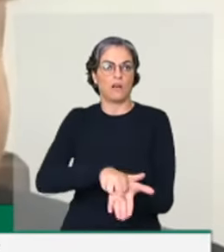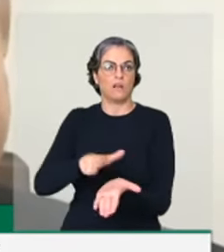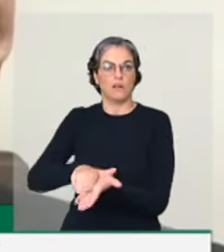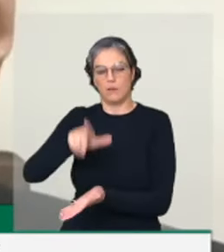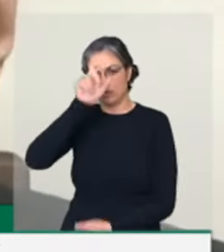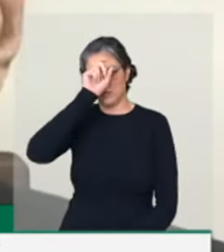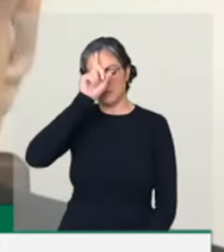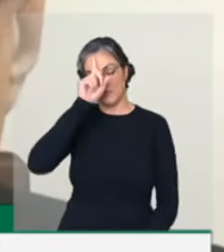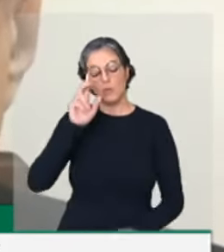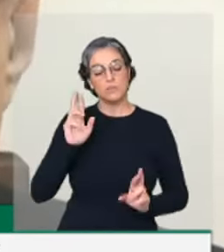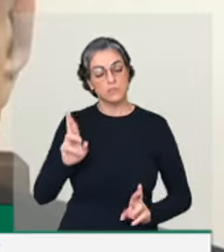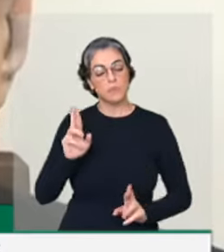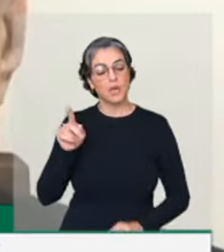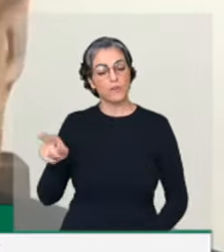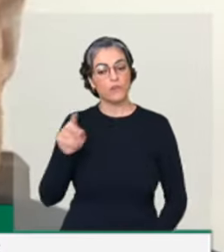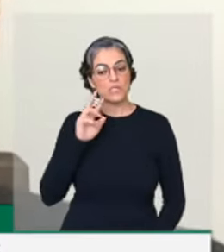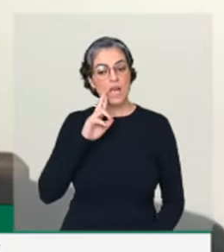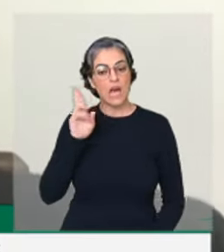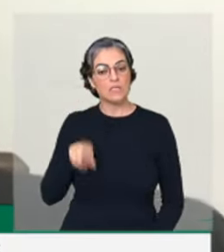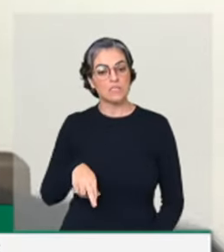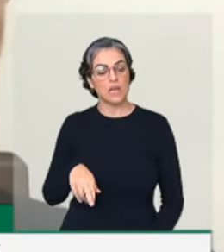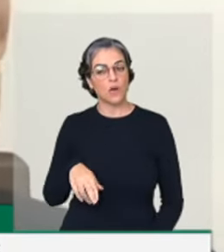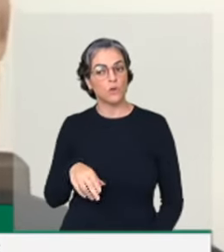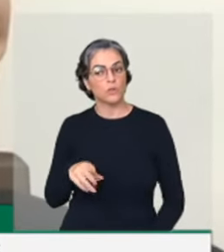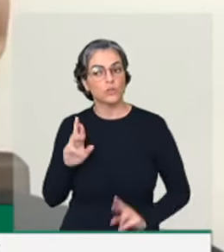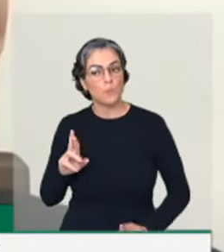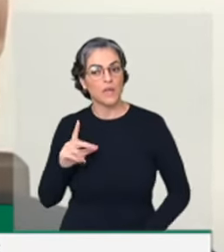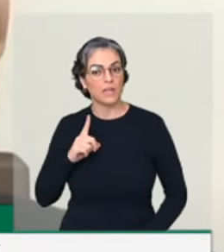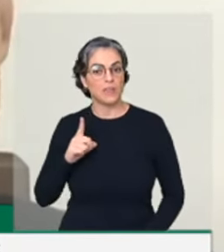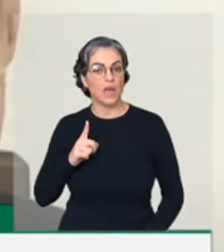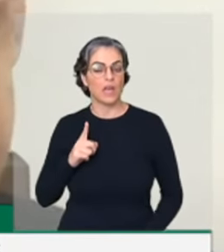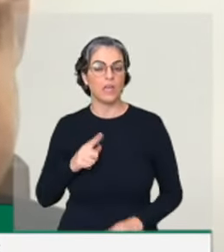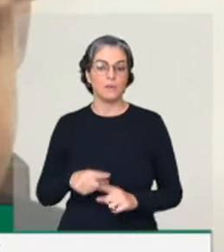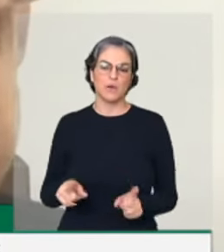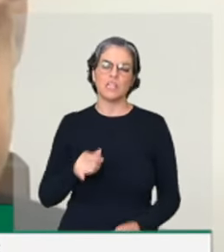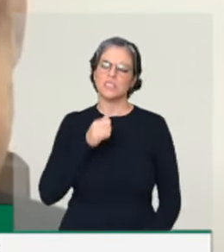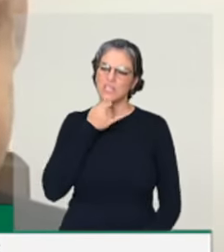OMISSÃO POR PARTE DA INICIATIVA PRIVADA. ENTÃO, MINHA PROPOSTA É .... VAMOS DISCUTIR UMA TABELA PARA QUE